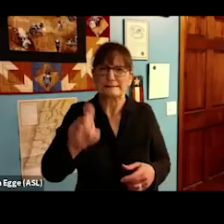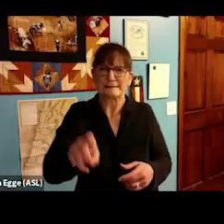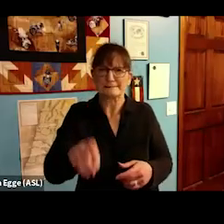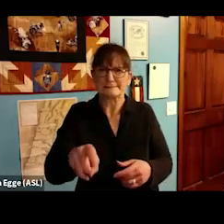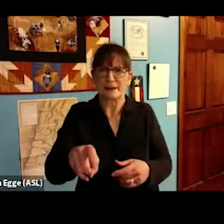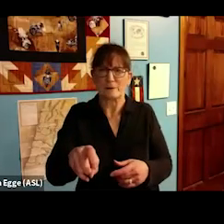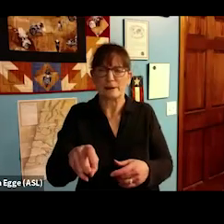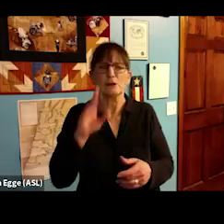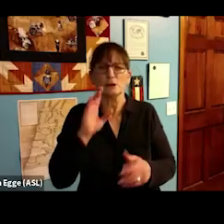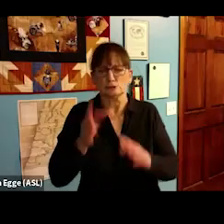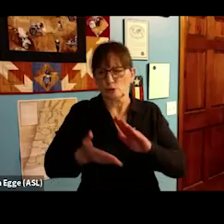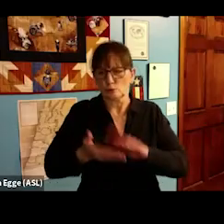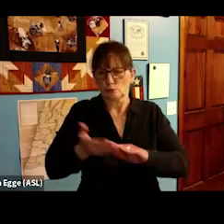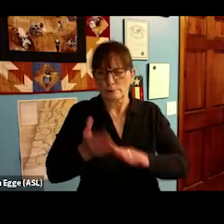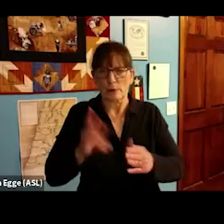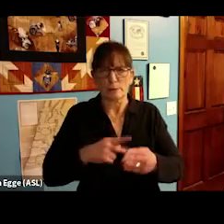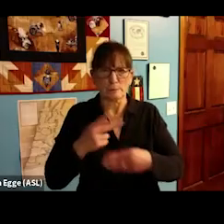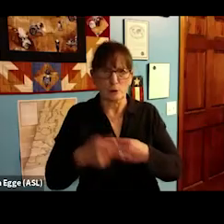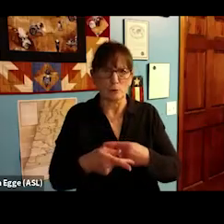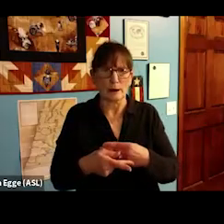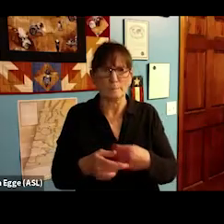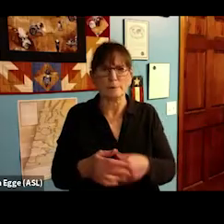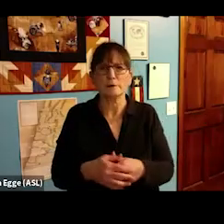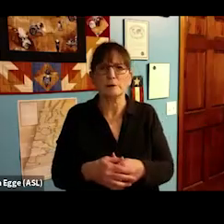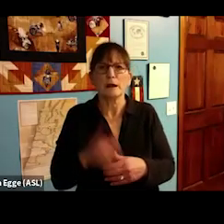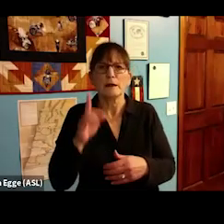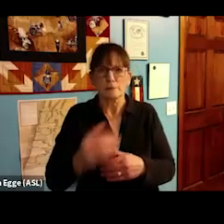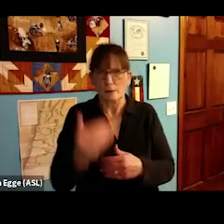que también puede ayudar a obtener acceso a ERE.